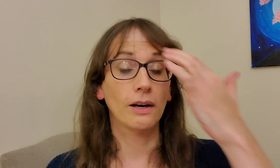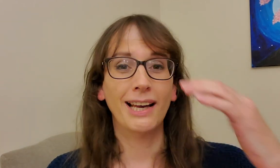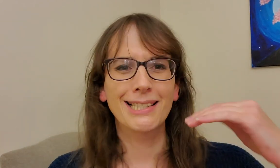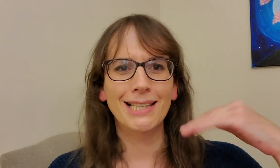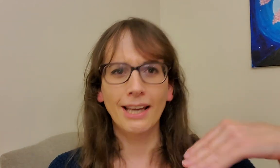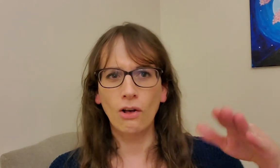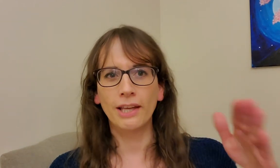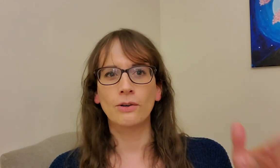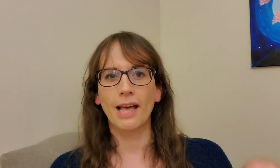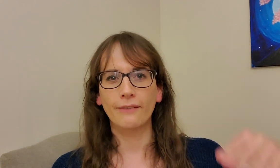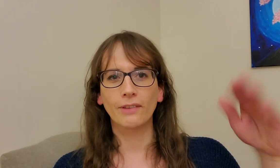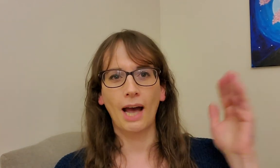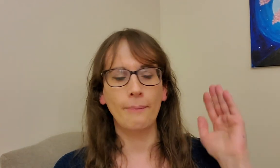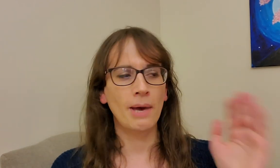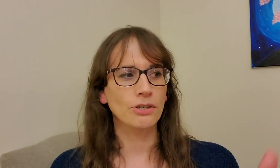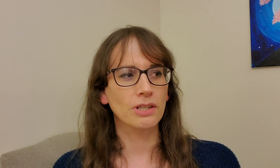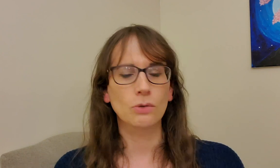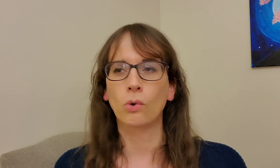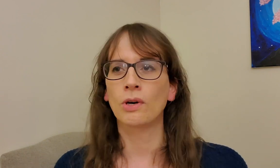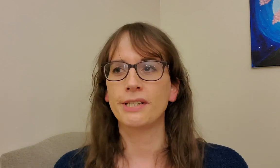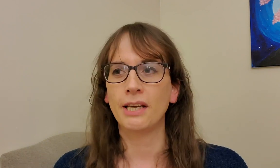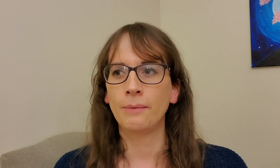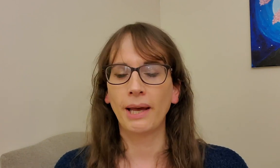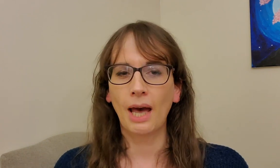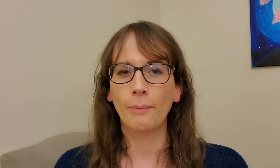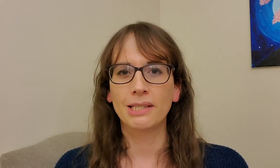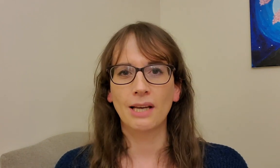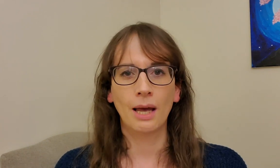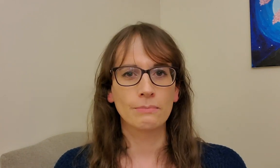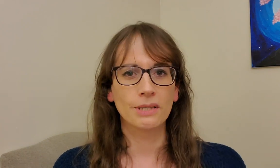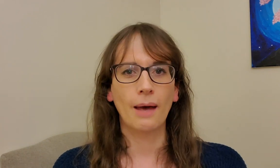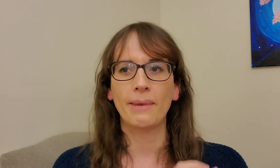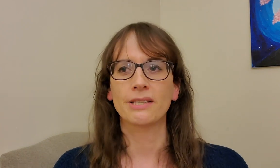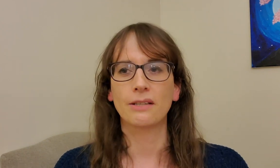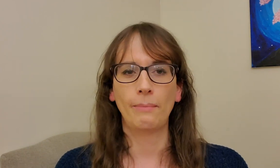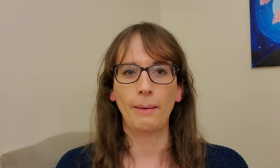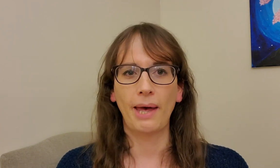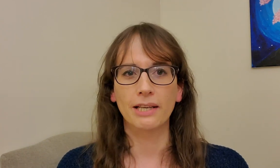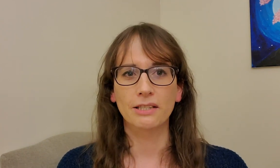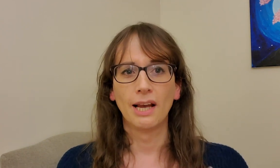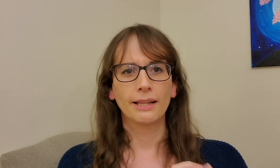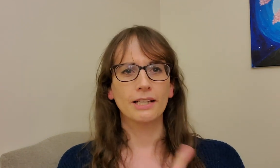Yo mido esta cuarentena por la cantidad de veces que arruiné mis bancos.